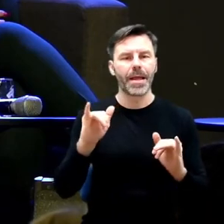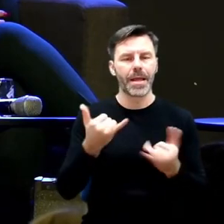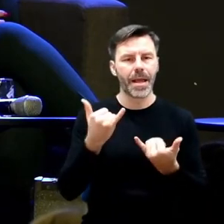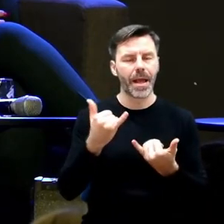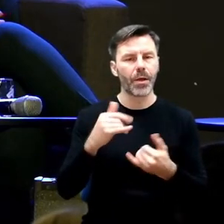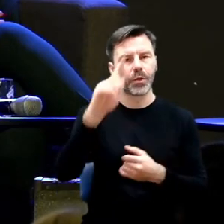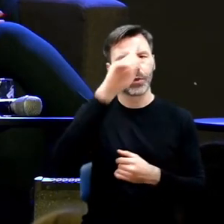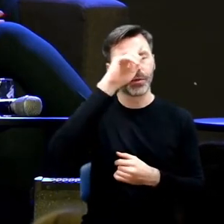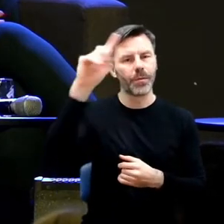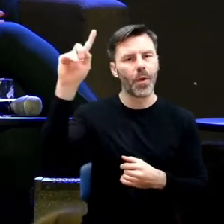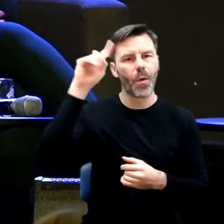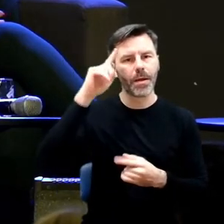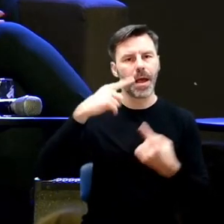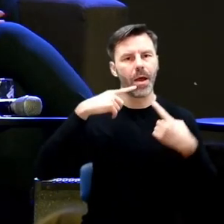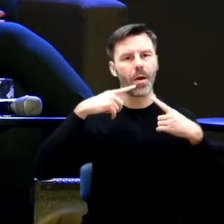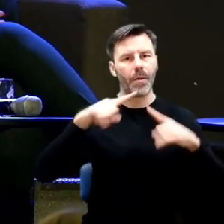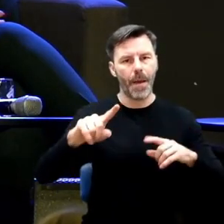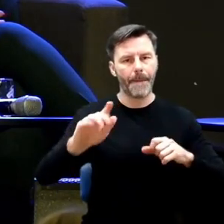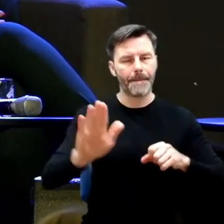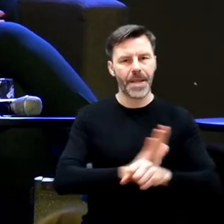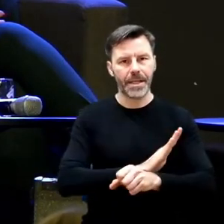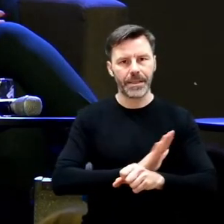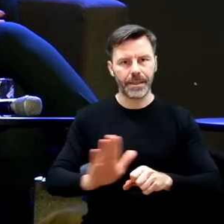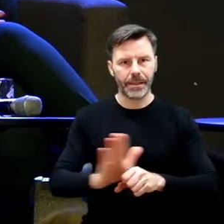jeżeli chodzi o tego właściciela.